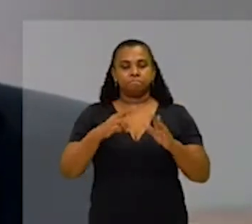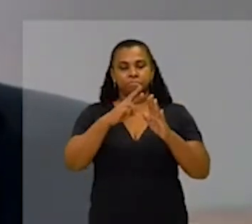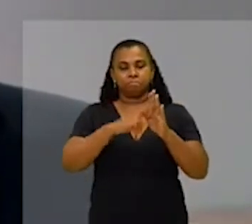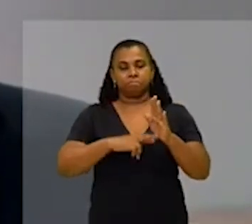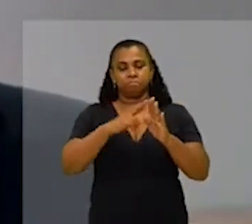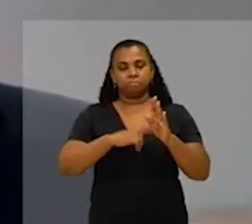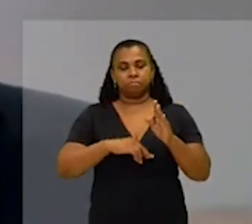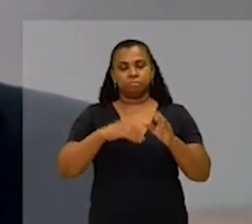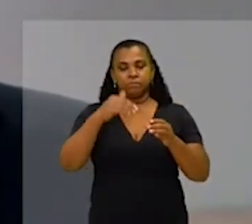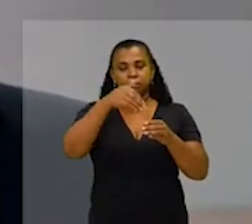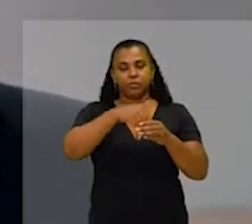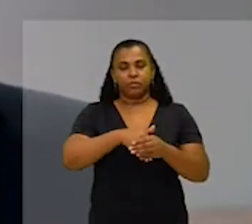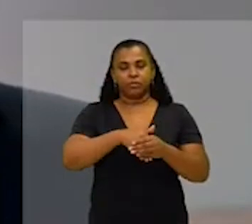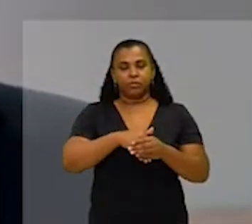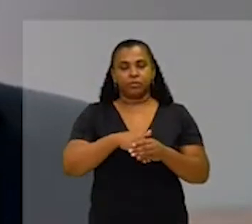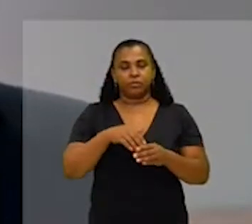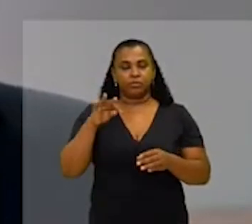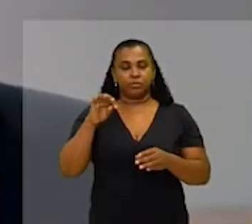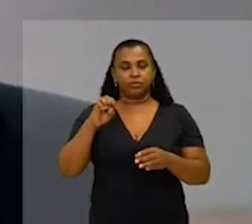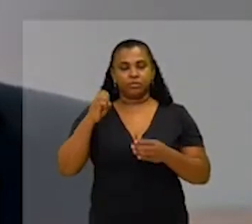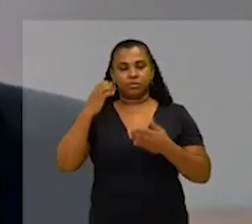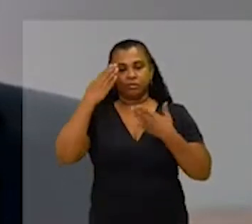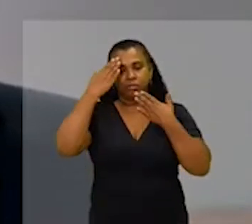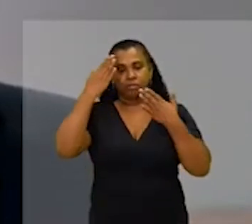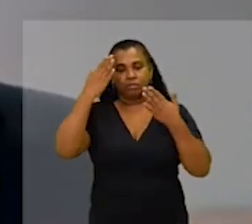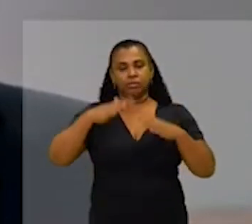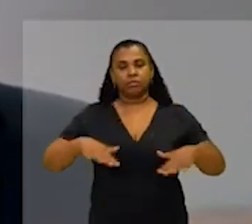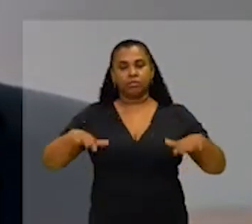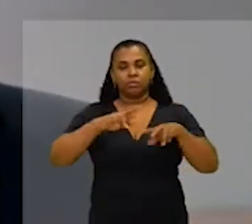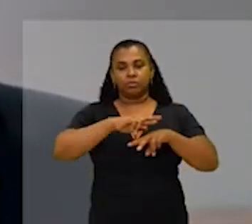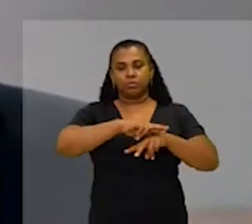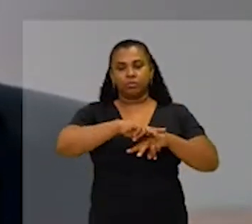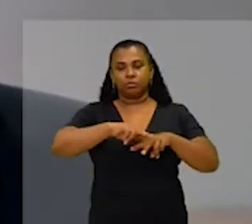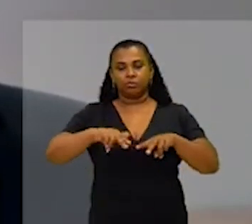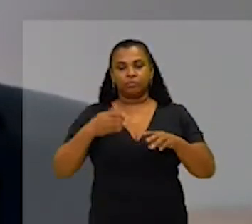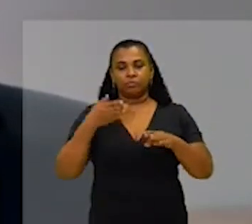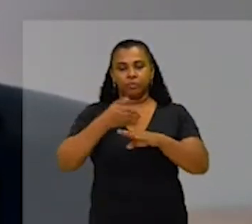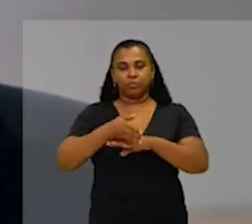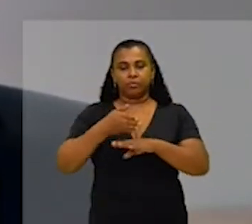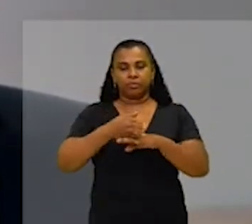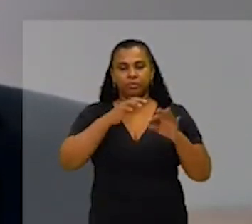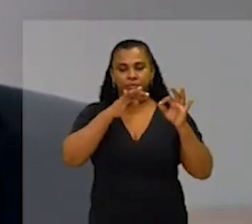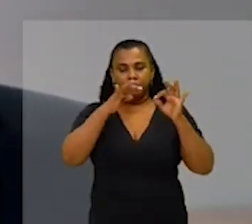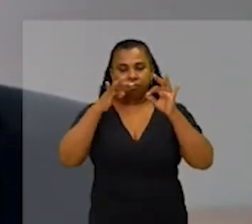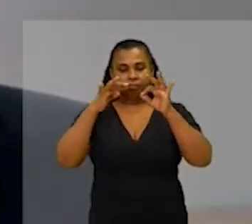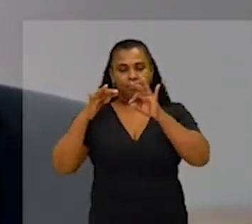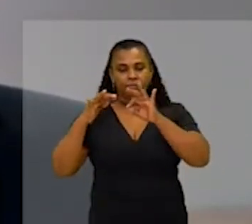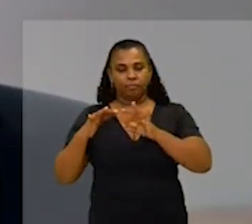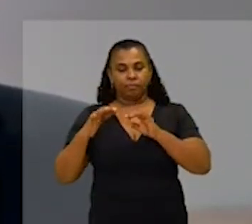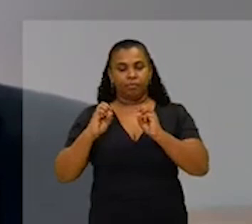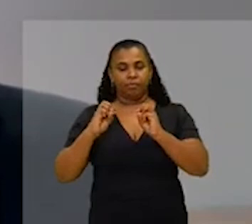Superior Eleitoral agradece a todas e todos que participaram e acompanharam o evento formamos